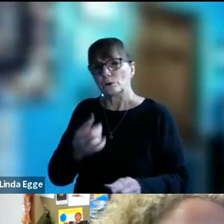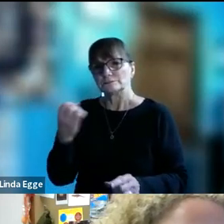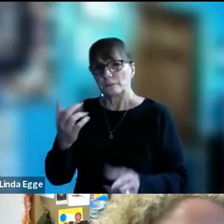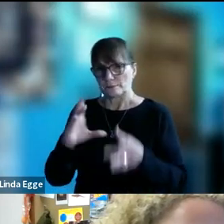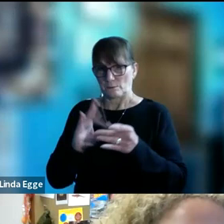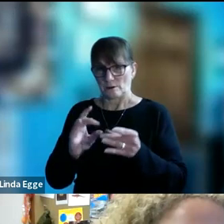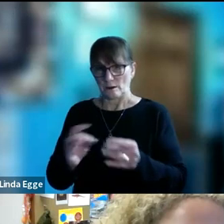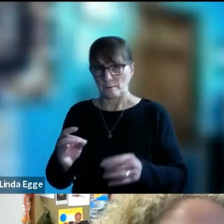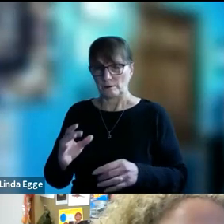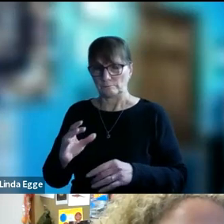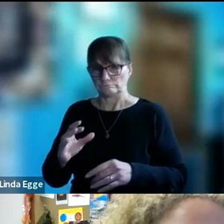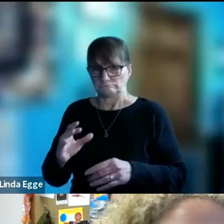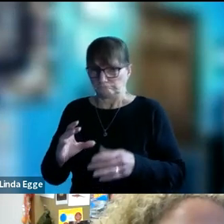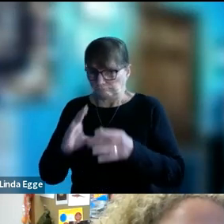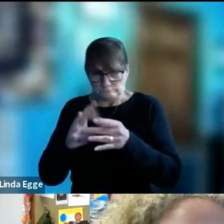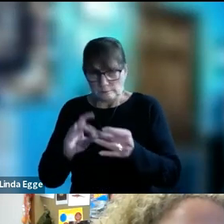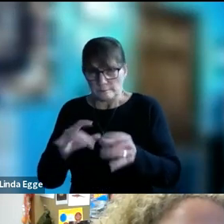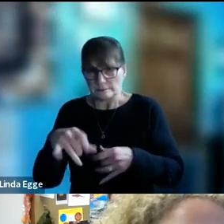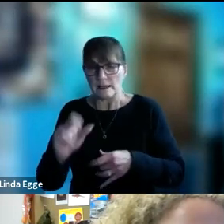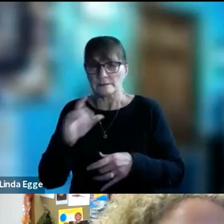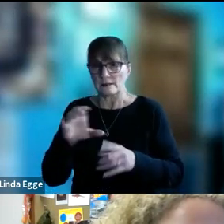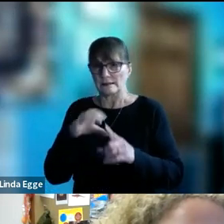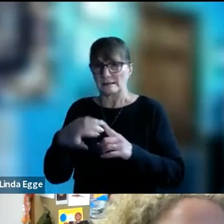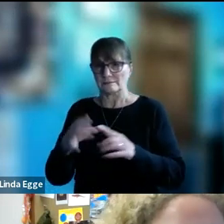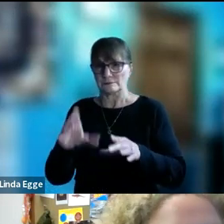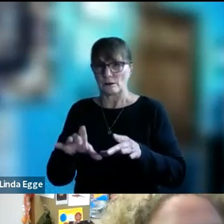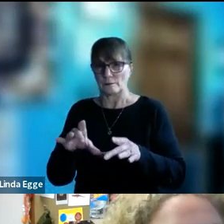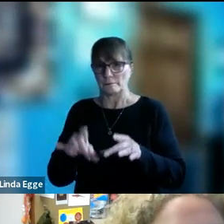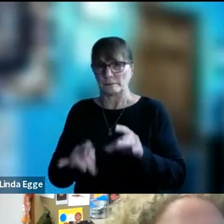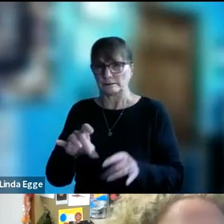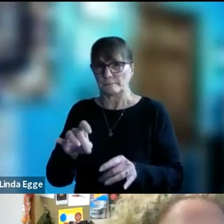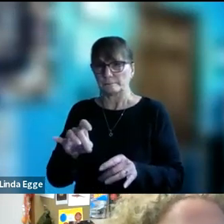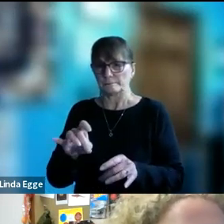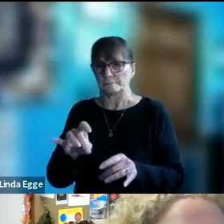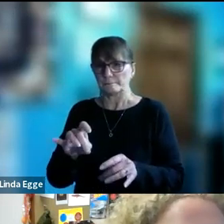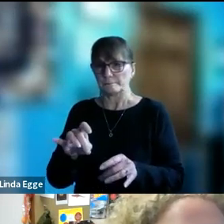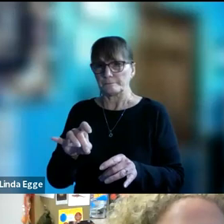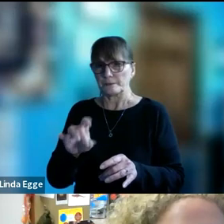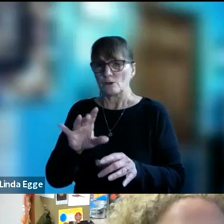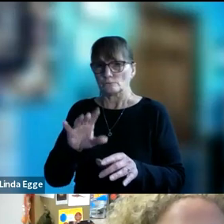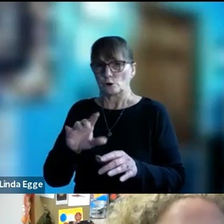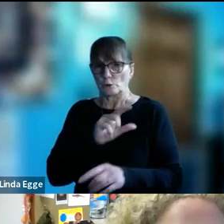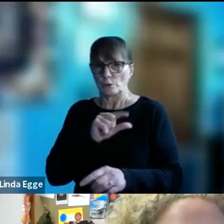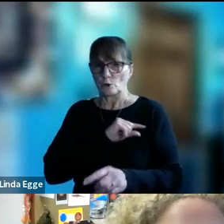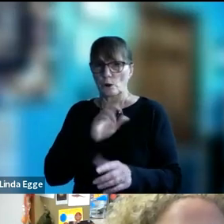Nuestros casos son escogidos para una revisión de calidad. Así que queremos saber